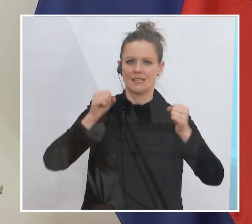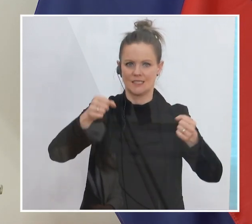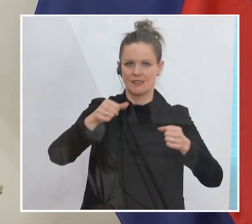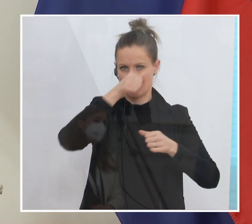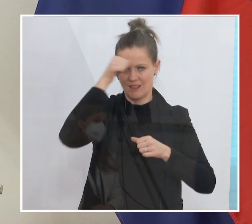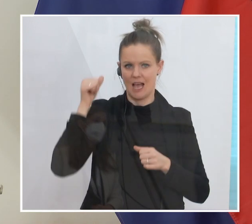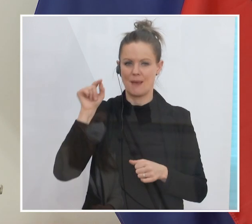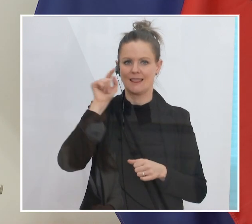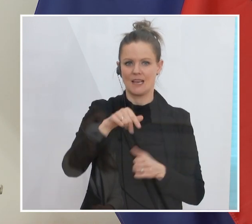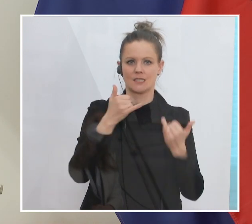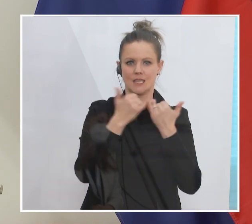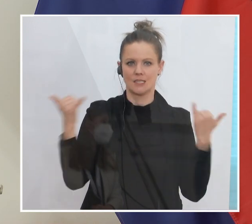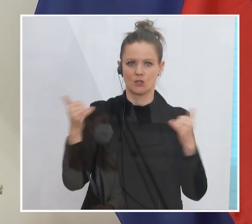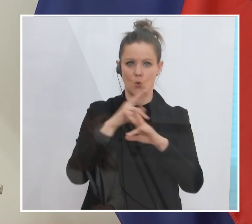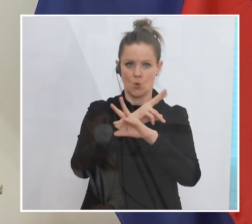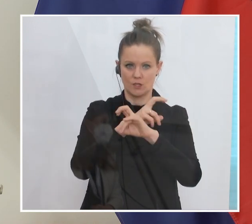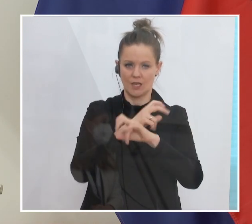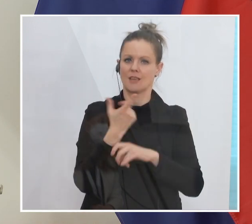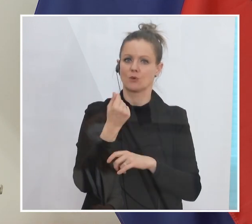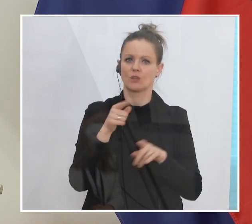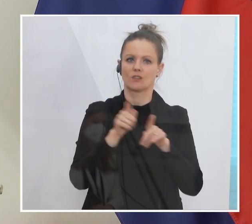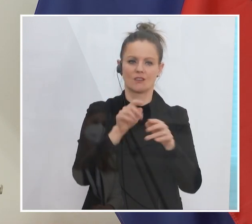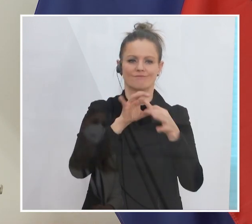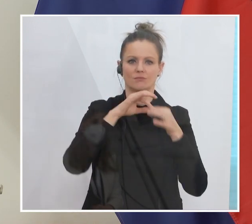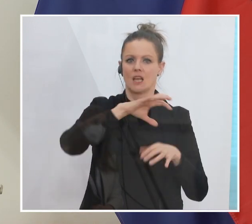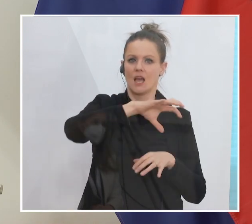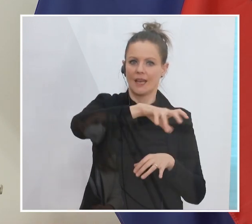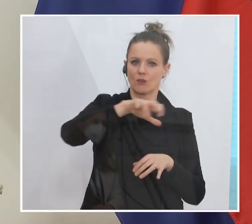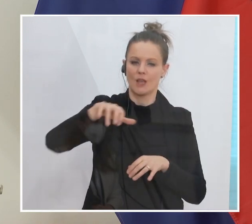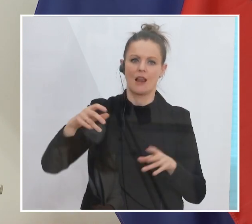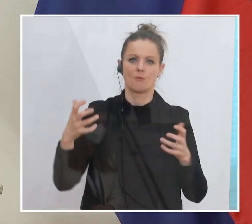wo wir halt eben auch auf regionale Produkte und die Wertschöpfung, die damit verbunden ist,